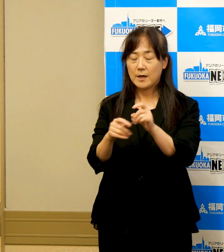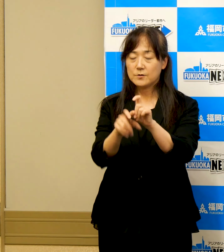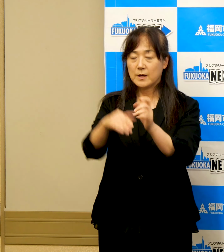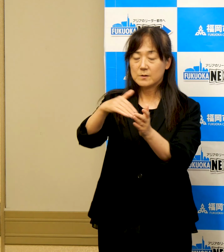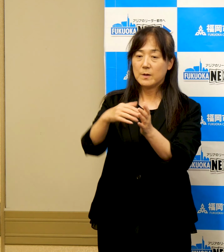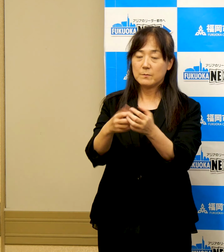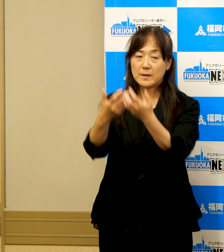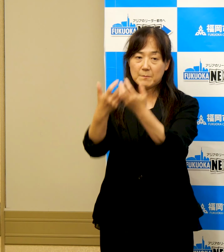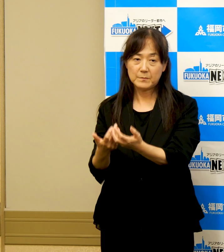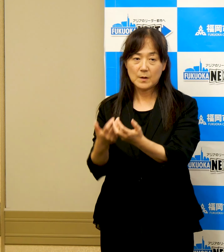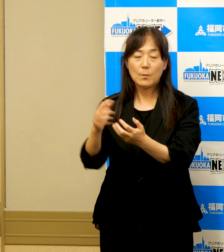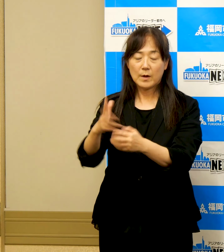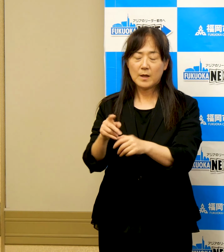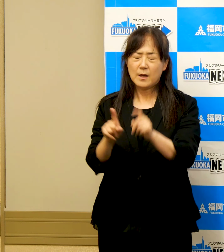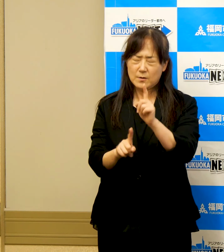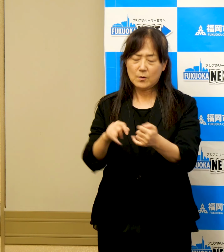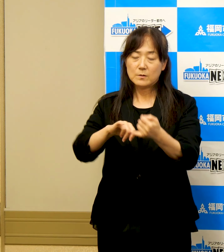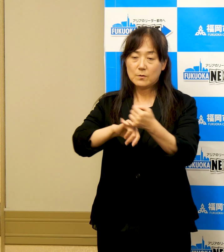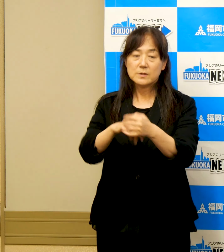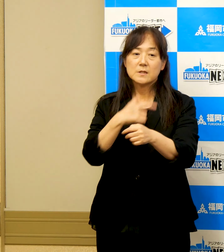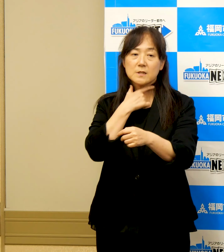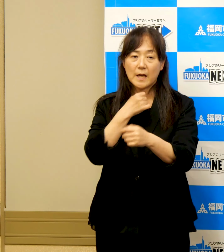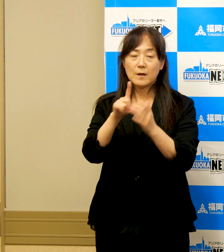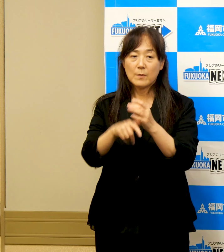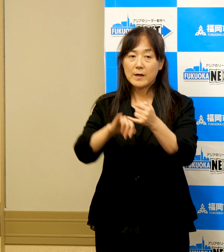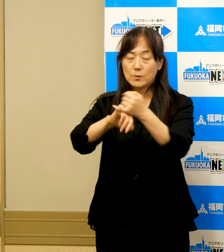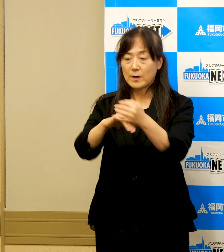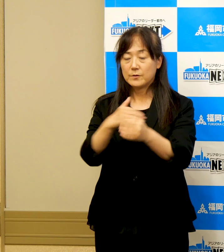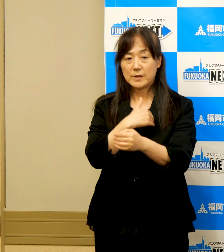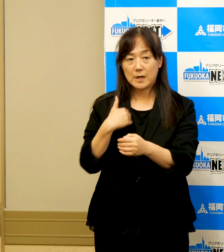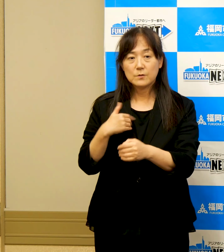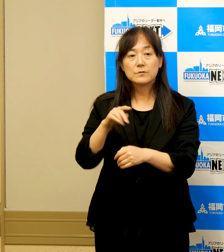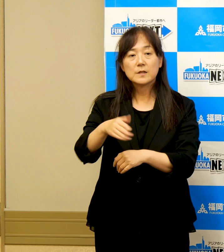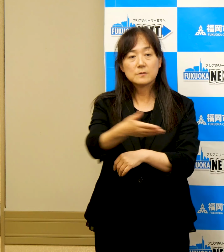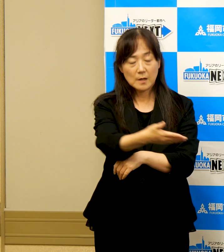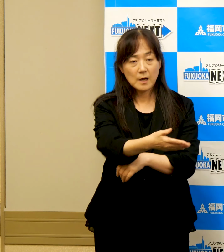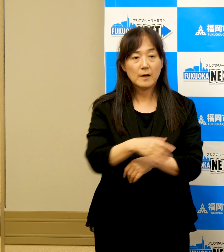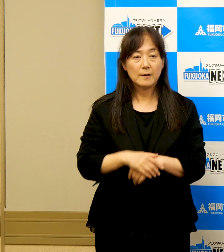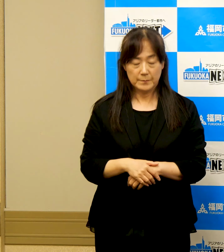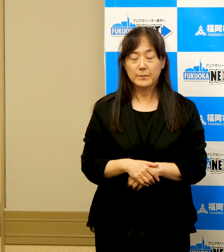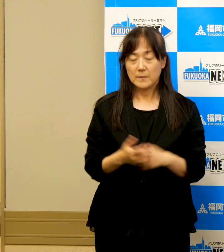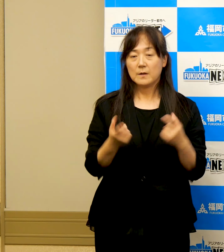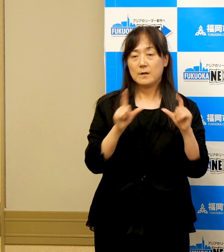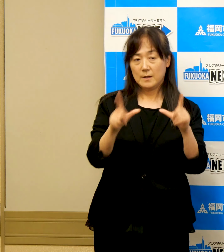どうしても打ちたいという方は 予約はできるという状況で認識されていらっしゃる (市長)はい もちろんです